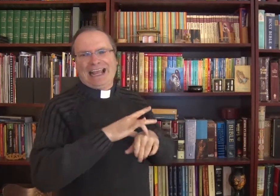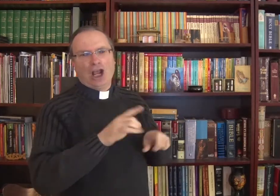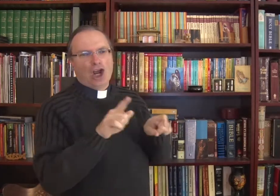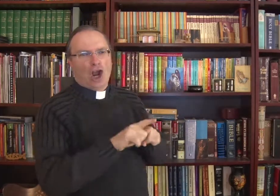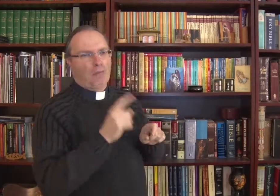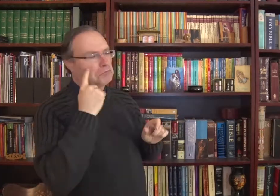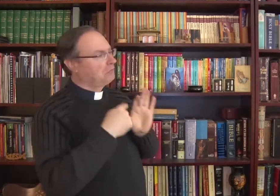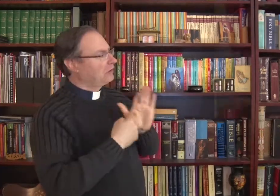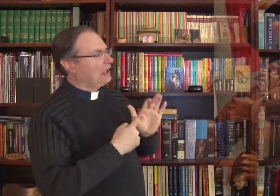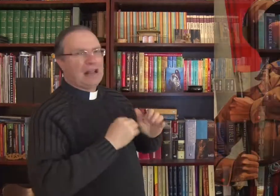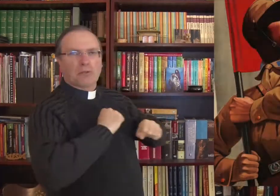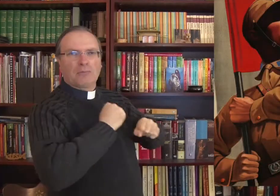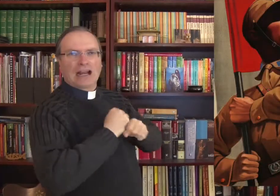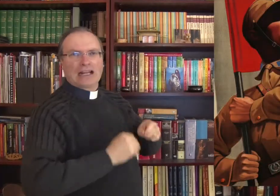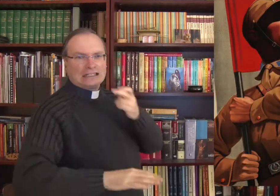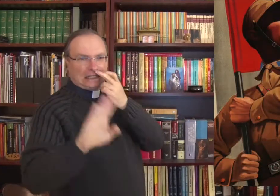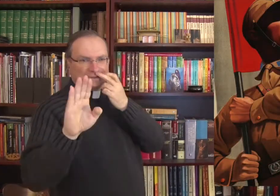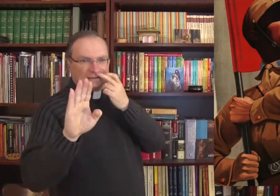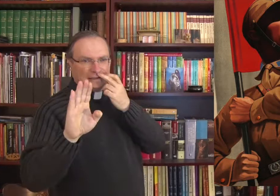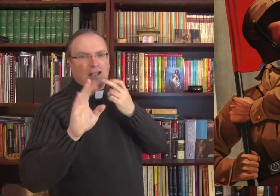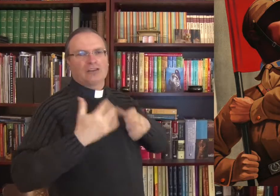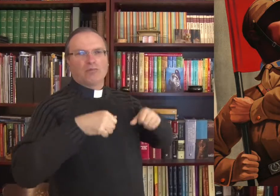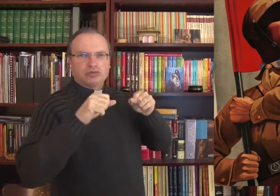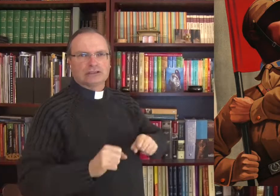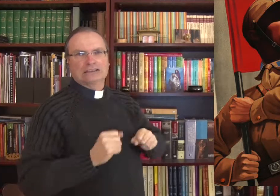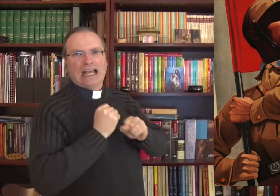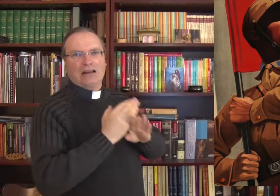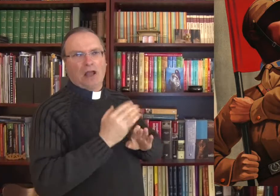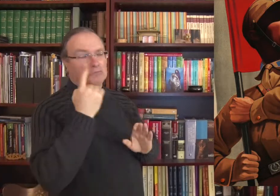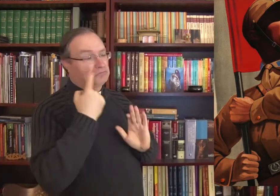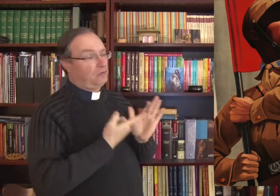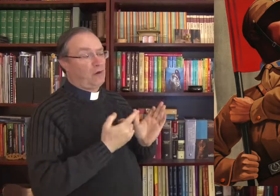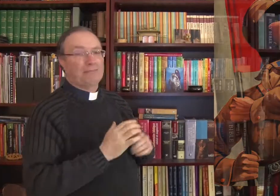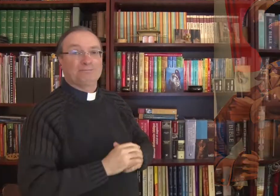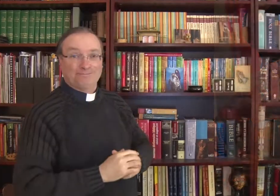Comme la propagande nazi de la puissance allemande.